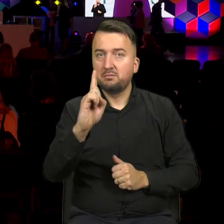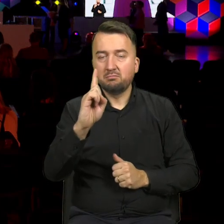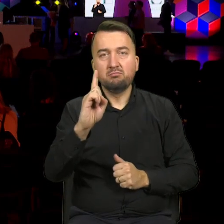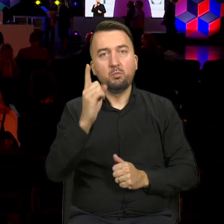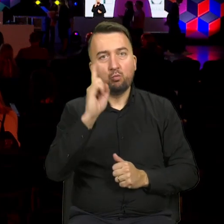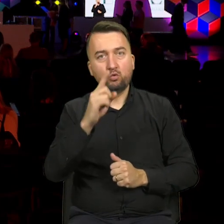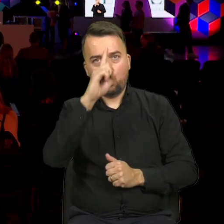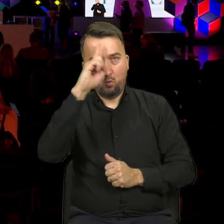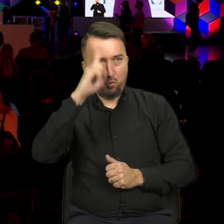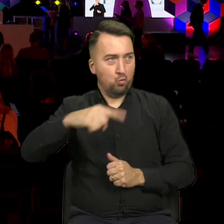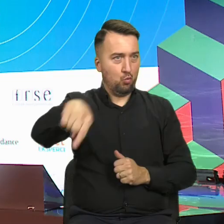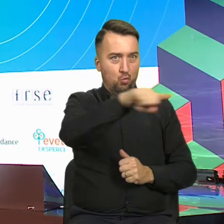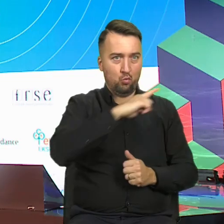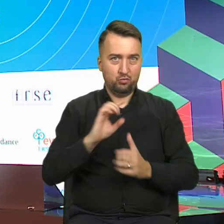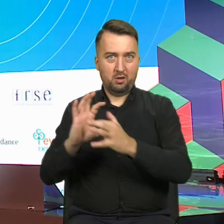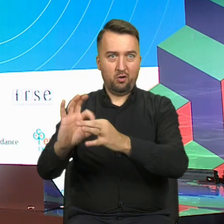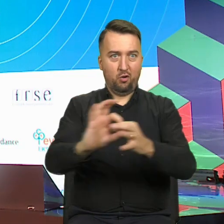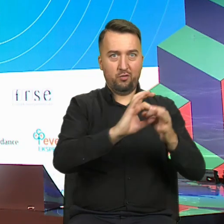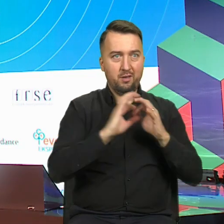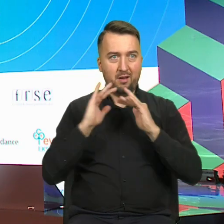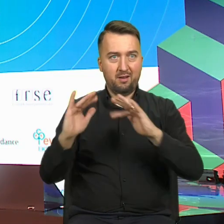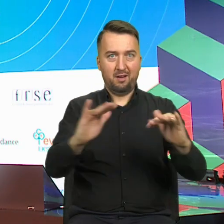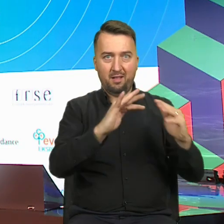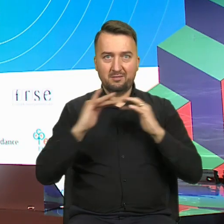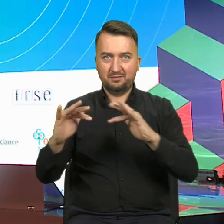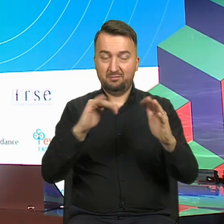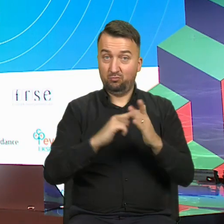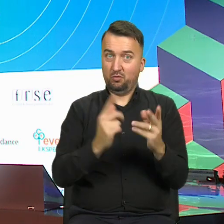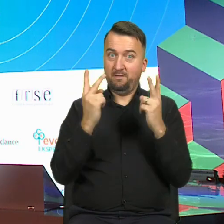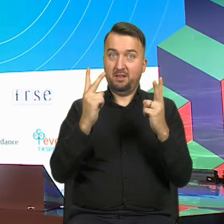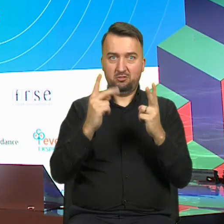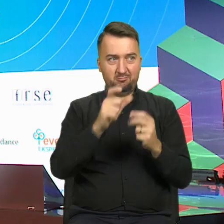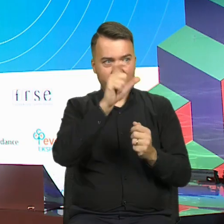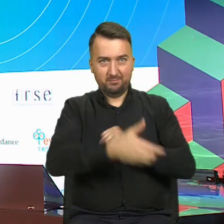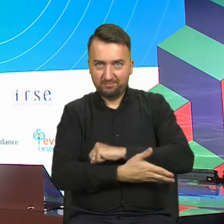międzyludzkim i budowaniem relacji z osobami, których wspieramy. To znak,